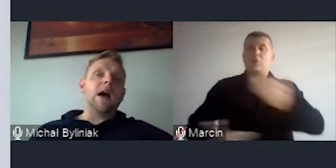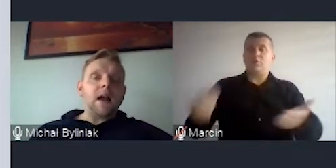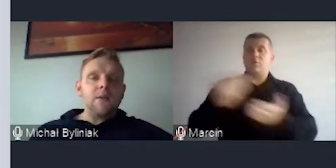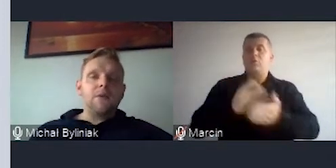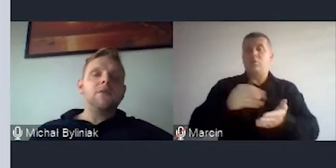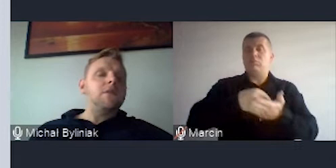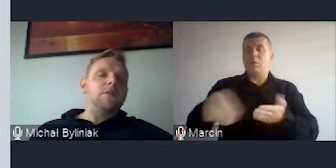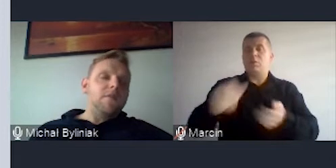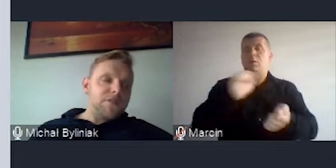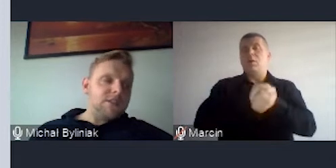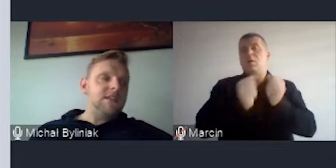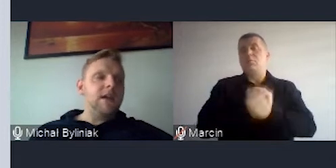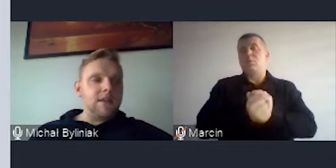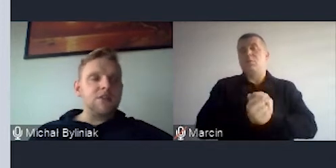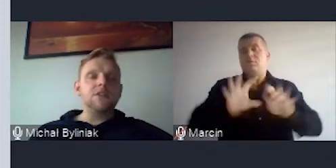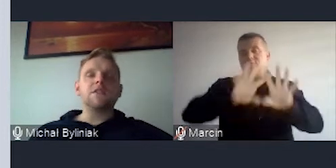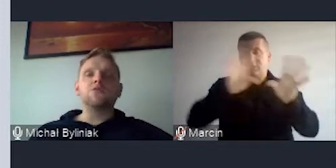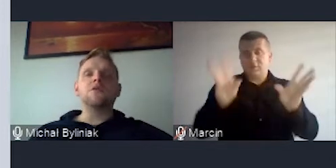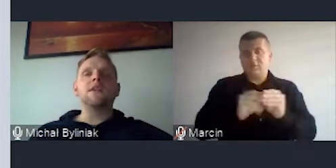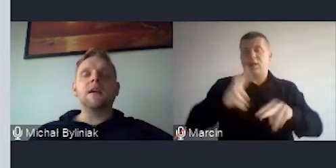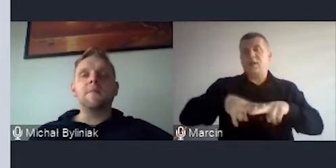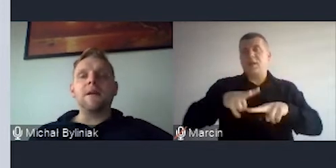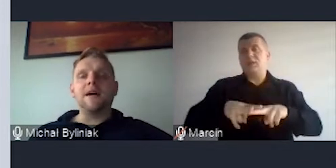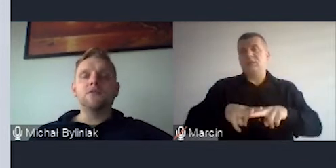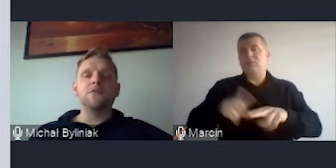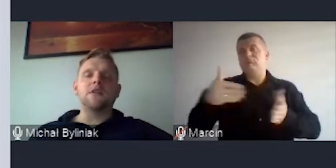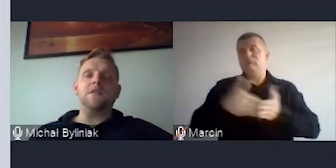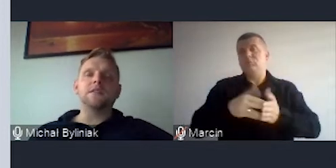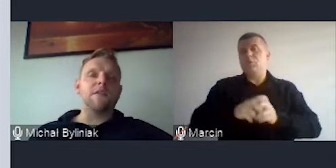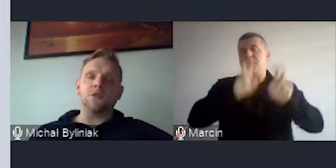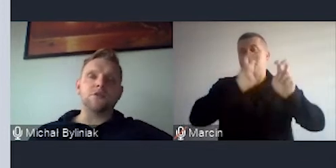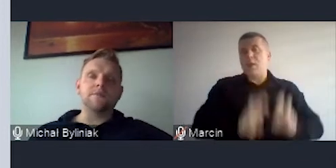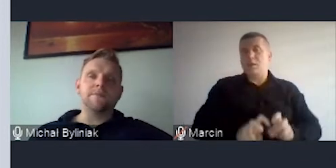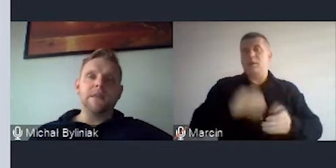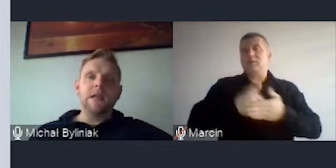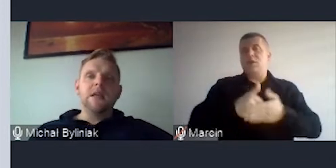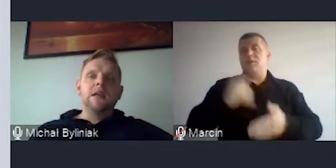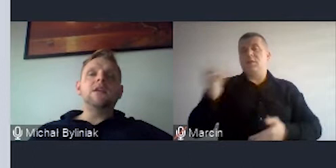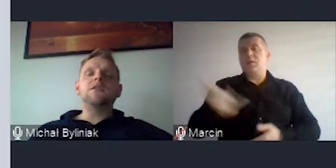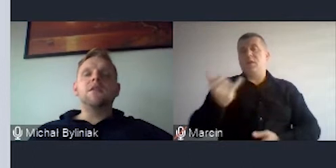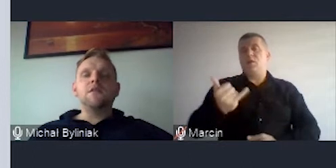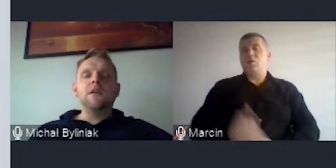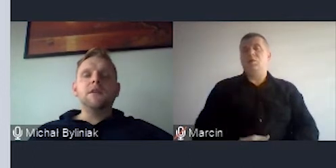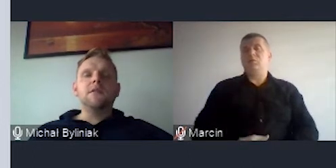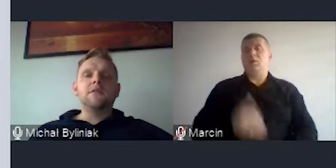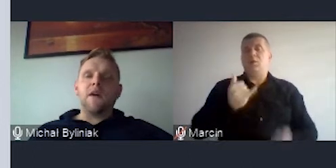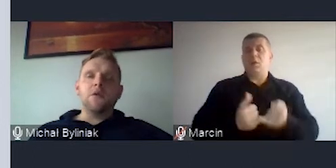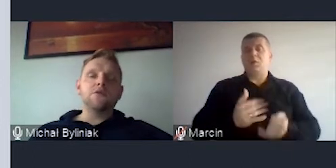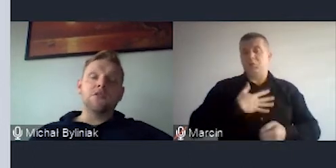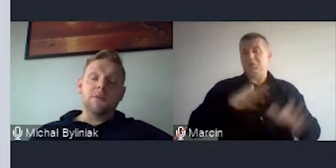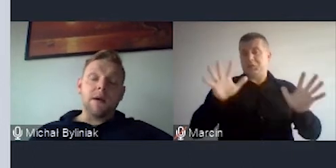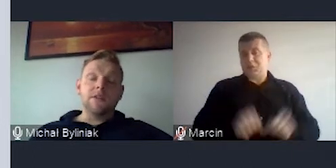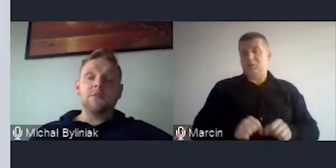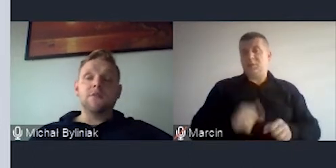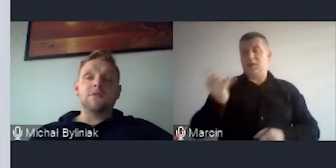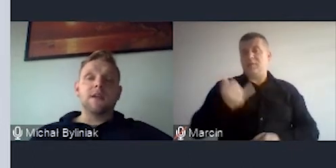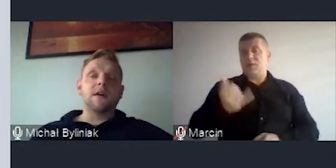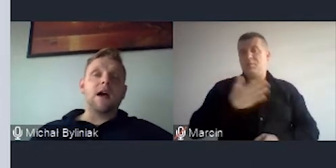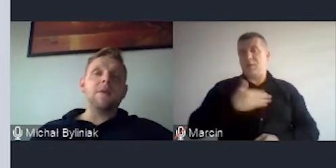albo wszystkie narzędzia służące badaniu zachowania trwałości. Jeśli zachowujemy trwałość, jeżeli mamy ten obowiązek,